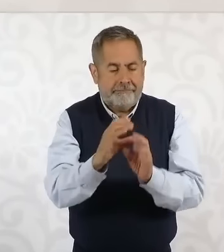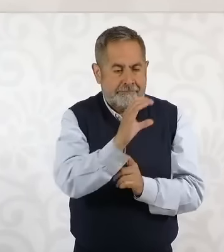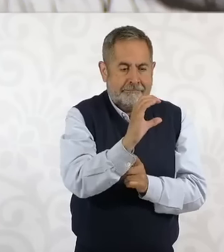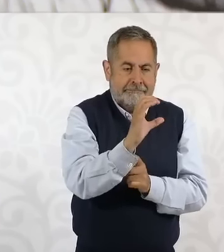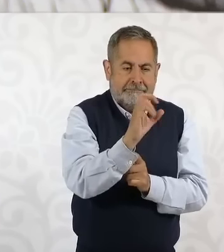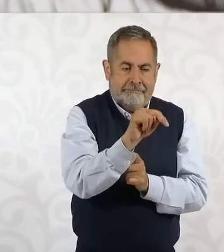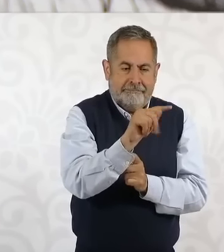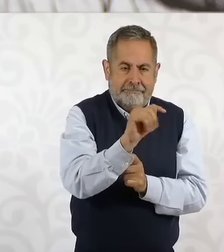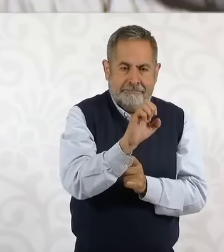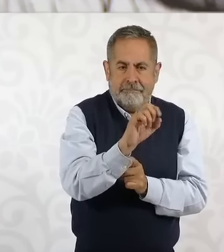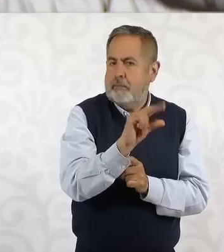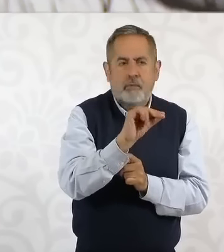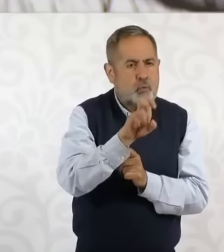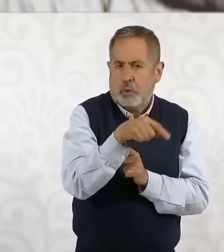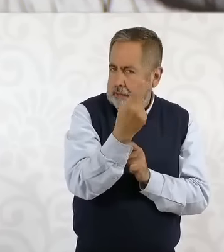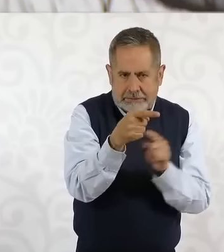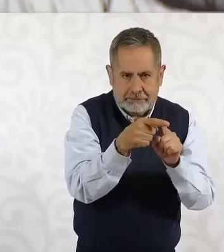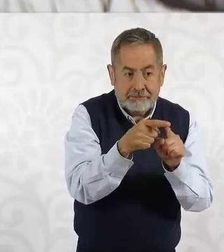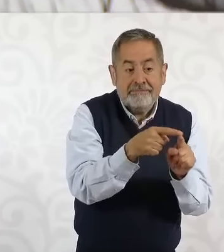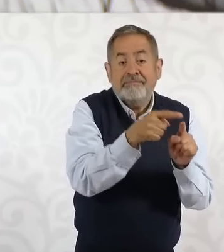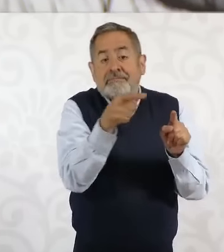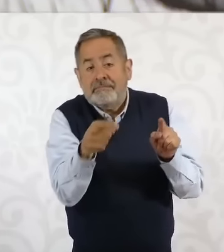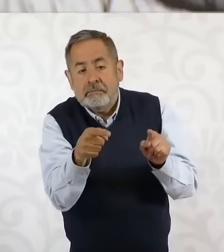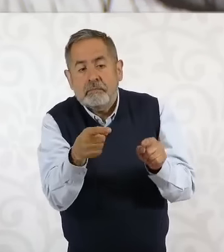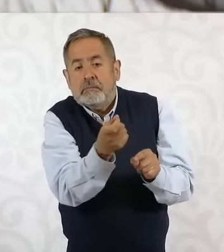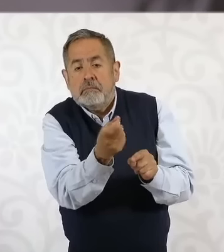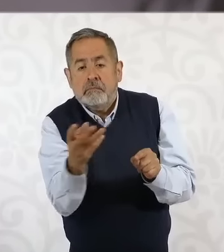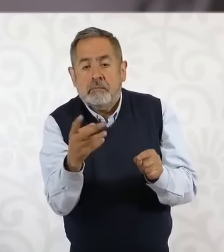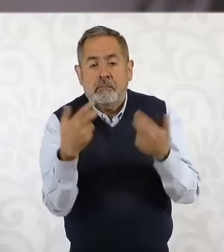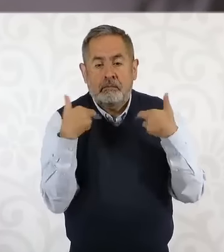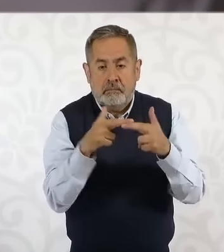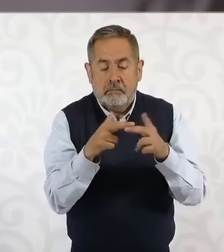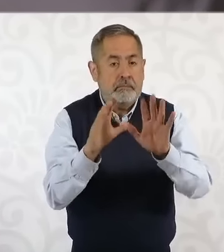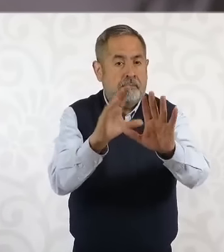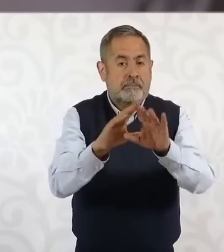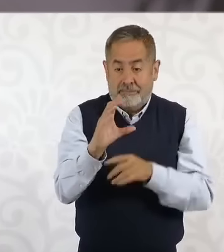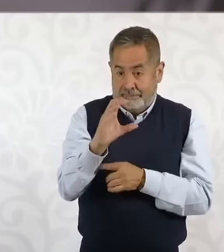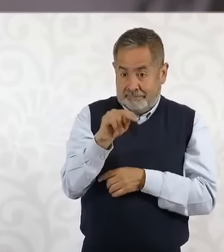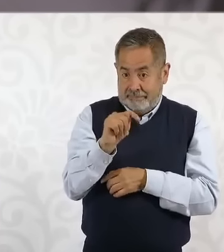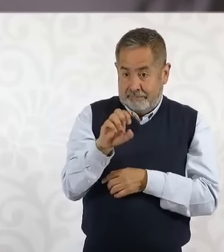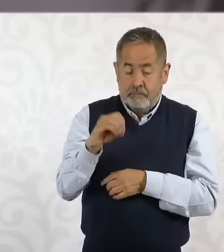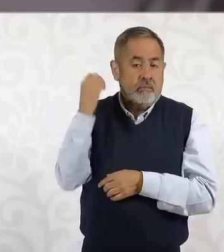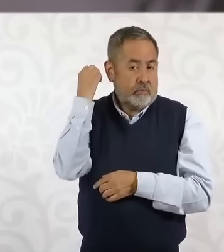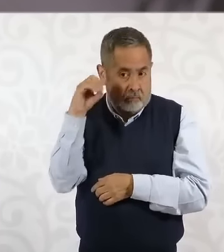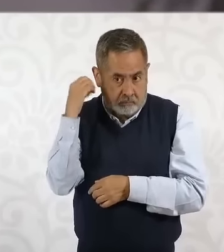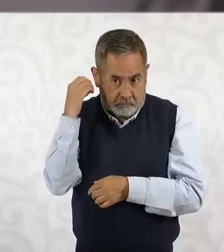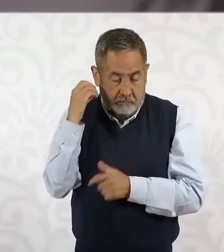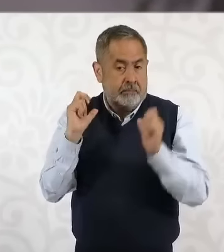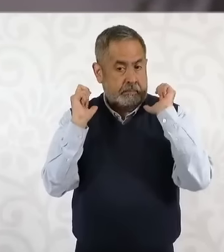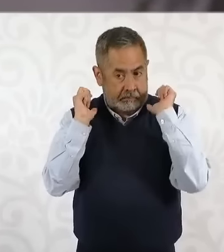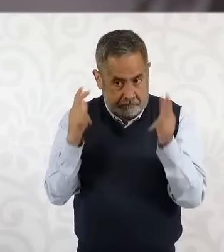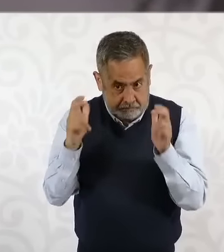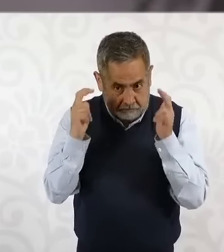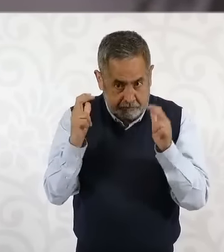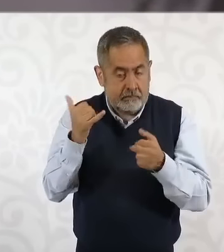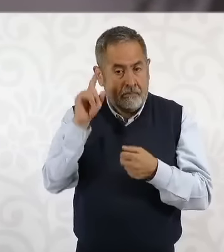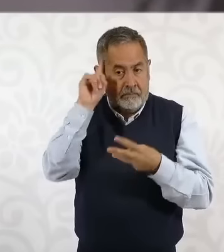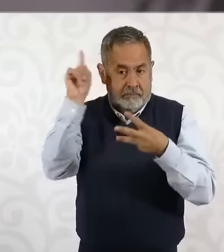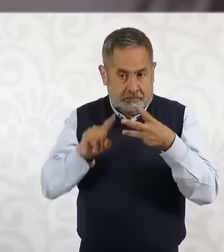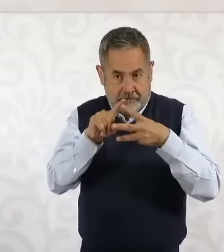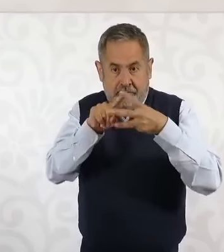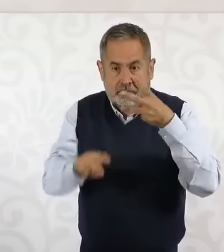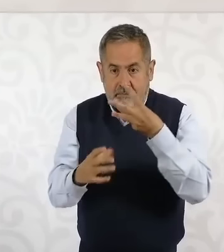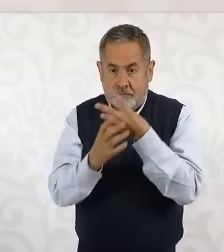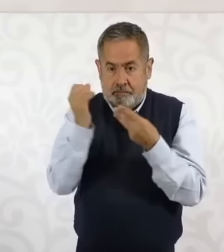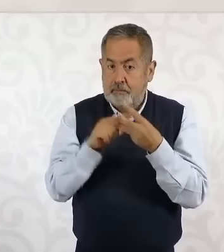sea, la gente tiene la representación sindical en Oaxaca, en Chiapas y en Zacatecas, nada más. Sí,